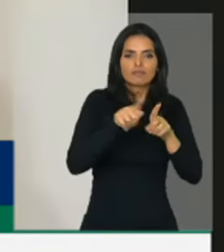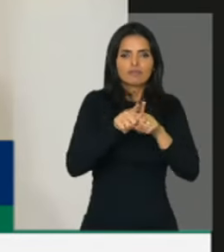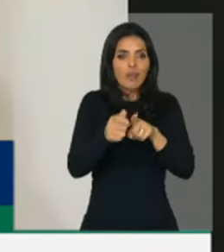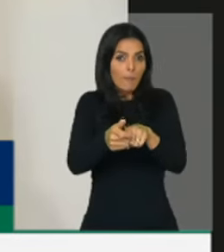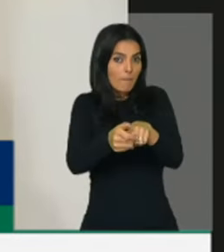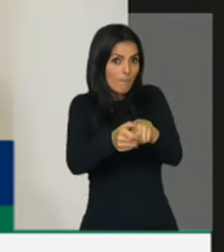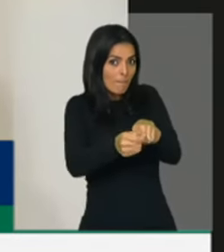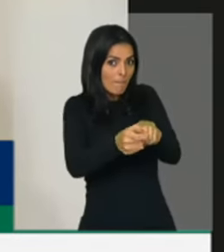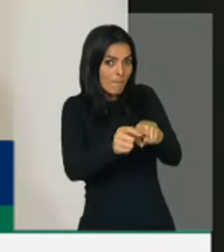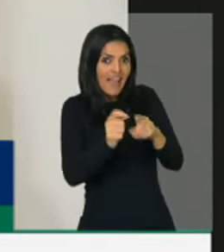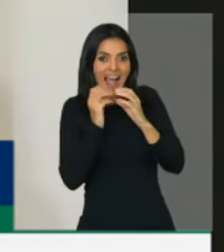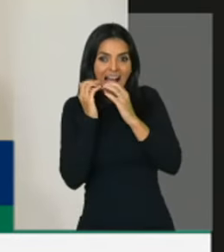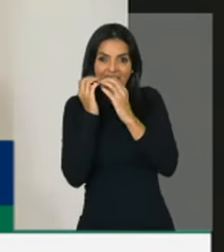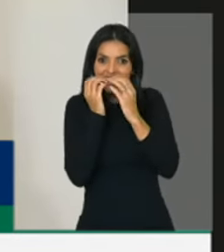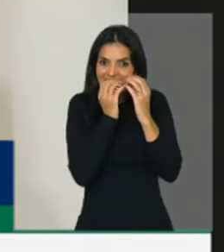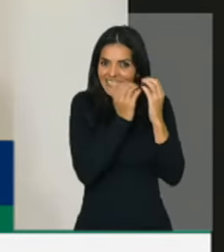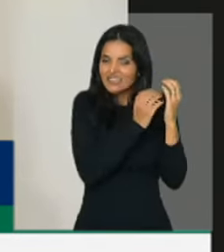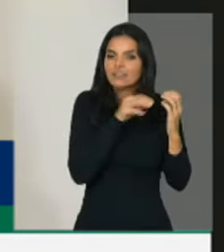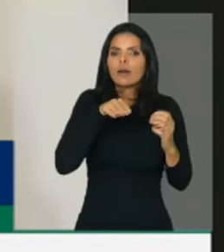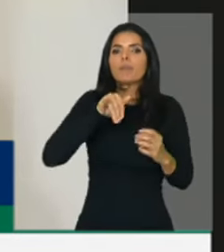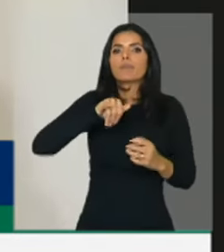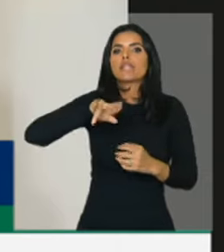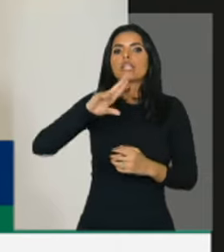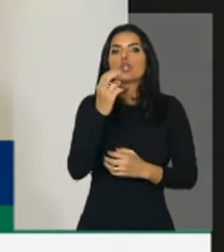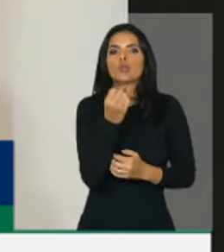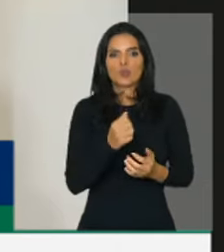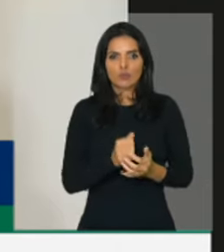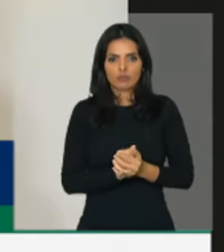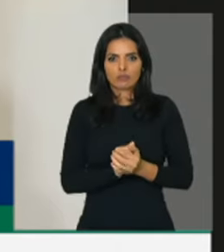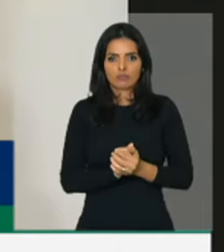O PAÍS. A RECEITA PARA SALVAR O PAÍS É TIRAR OS